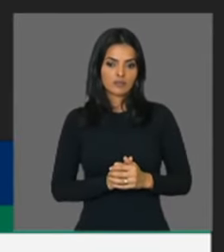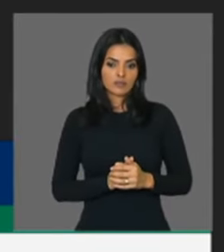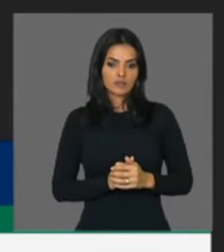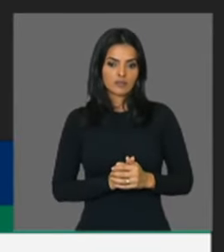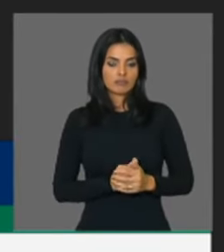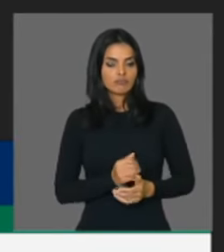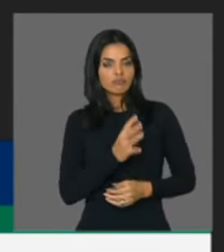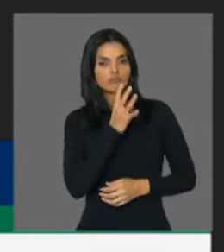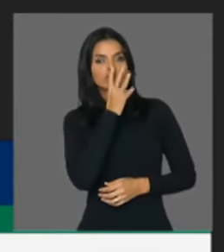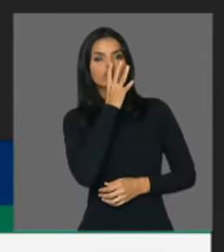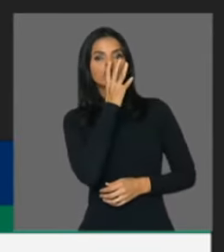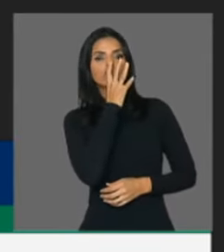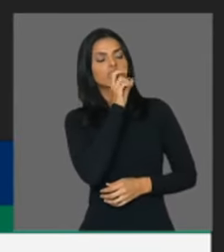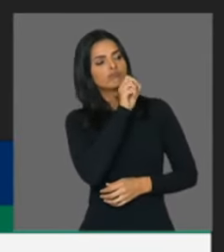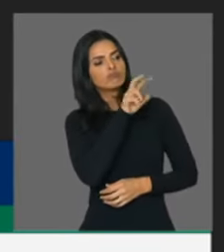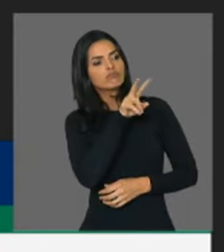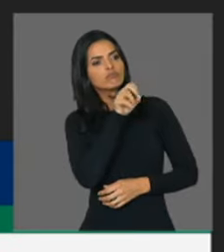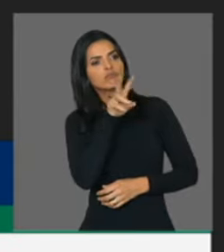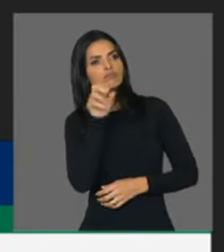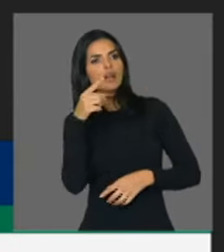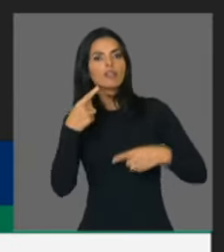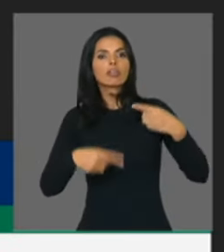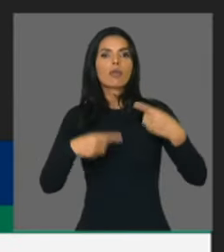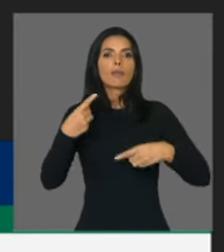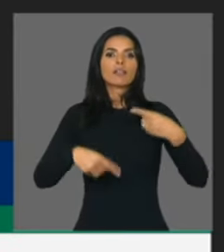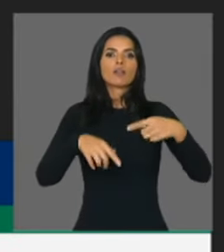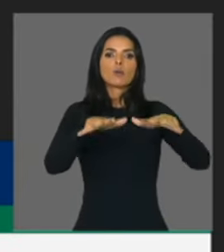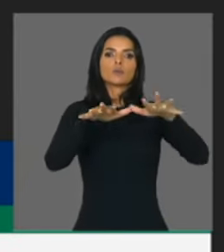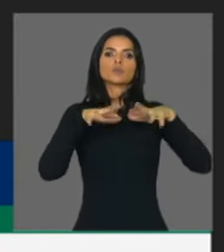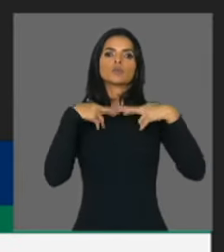O ESFORÇO DE BUSCAR A INICIATIVA PRIVADA PARA QUE